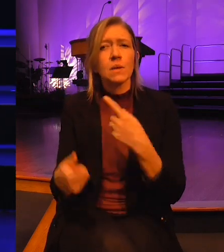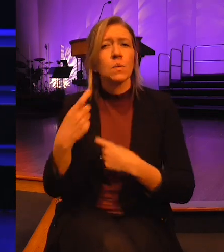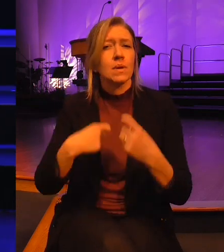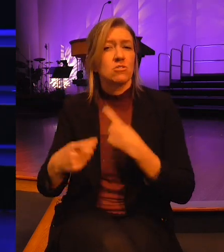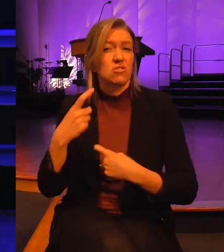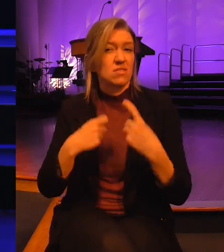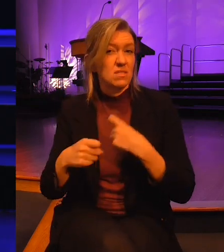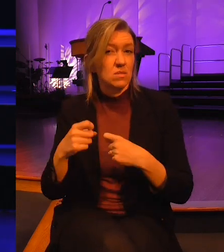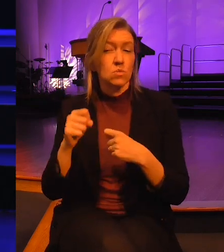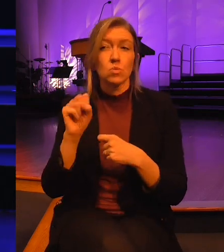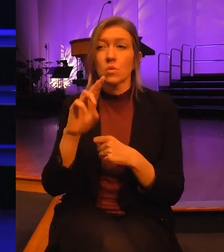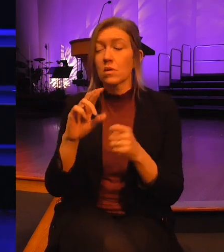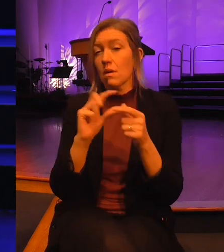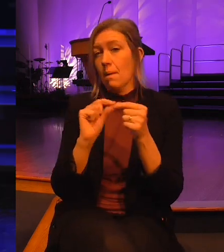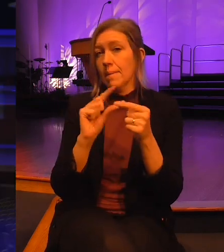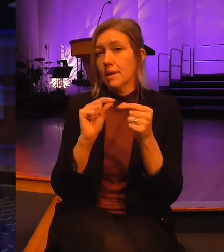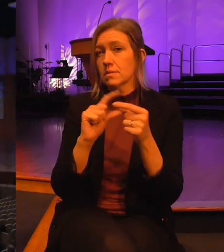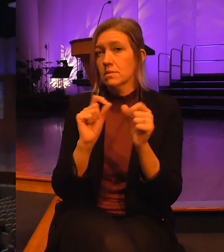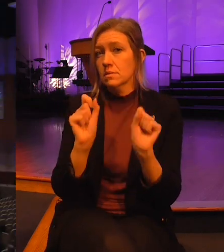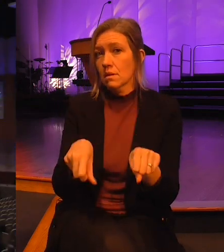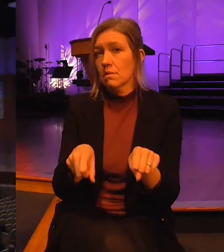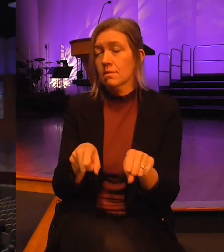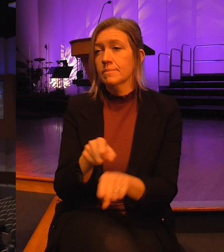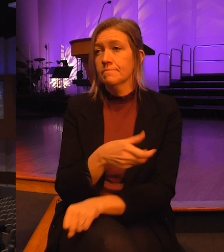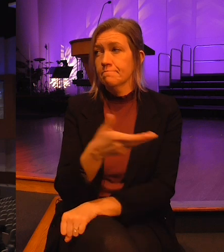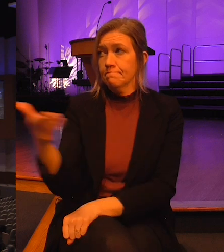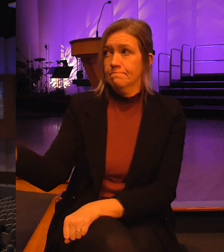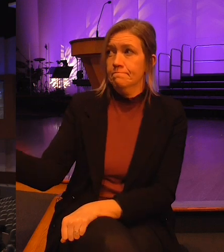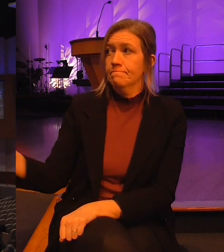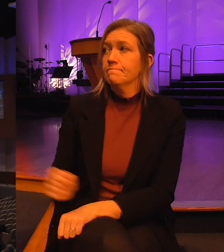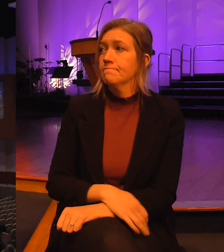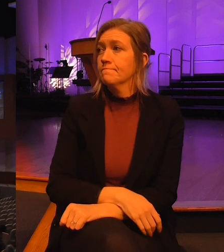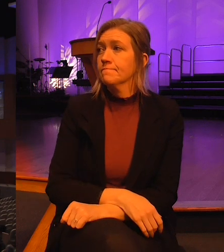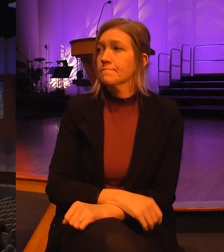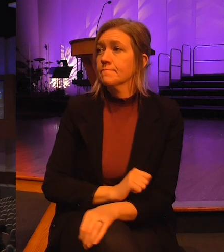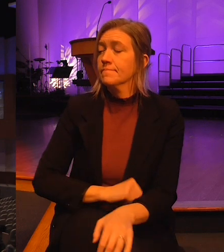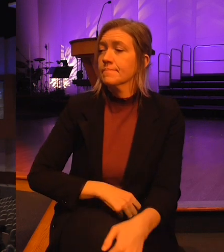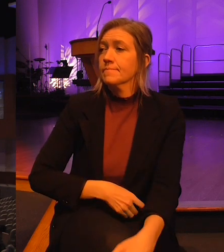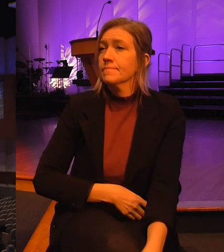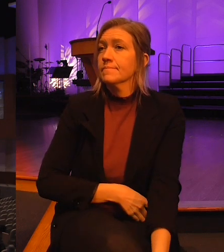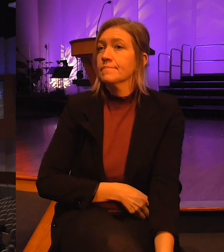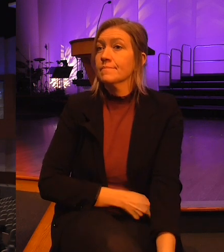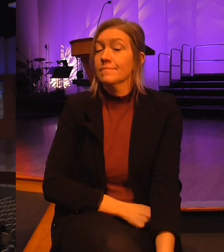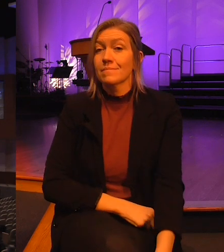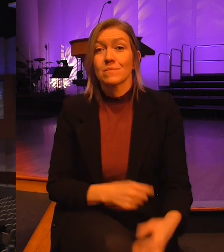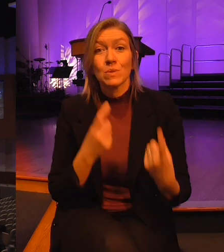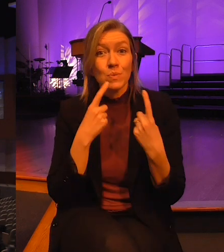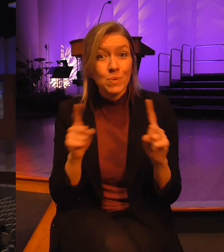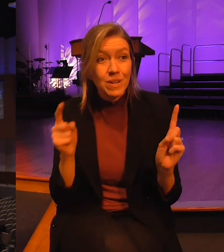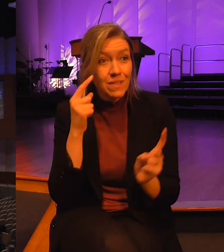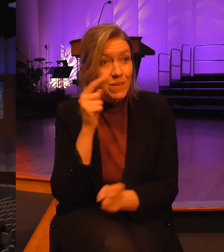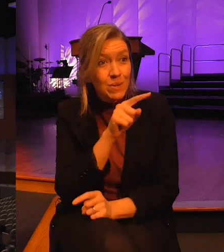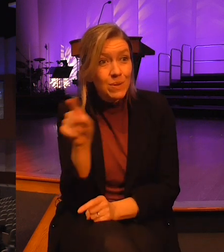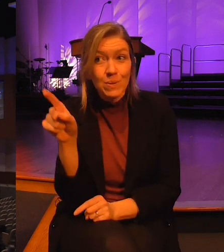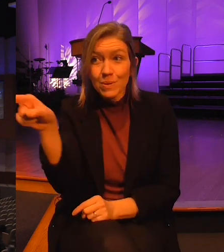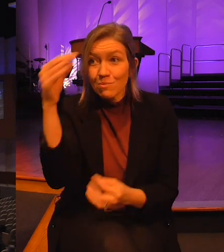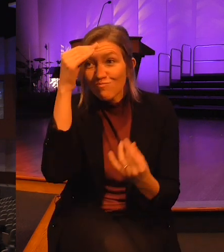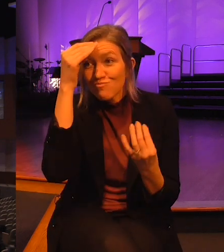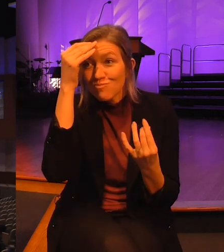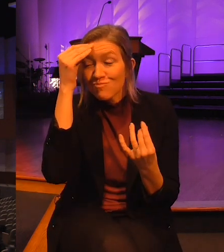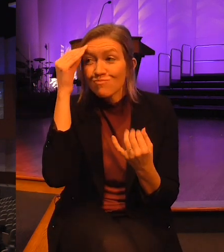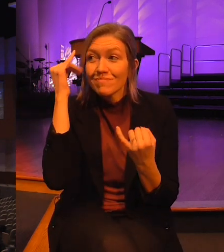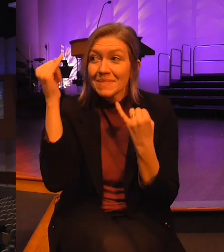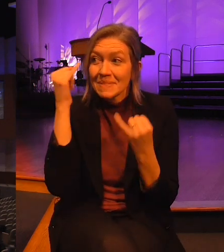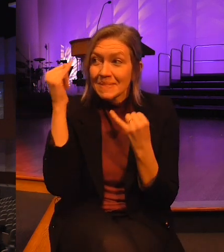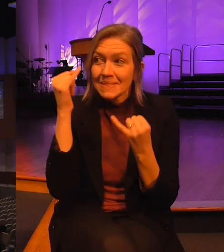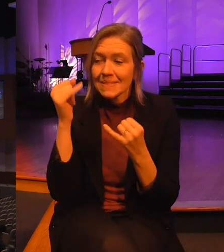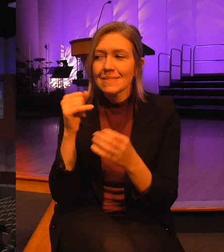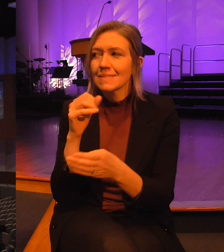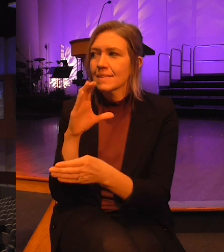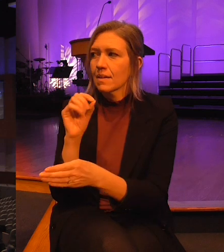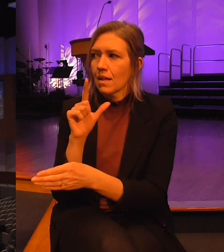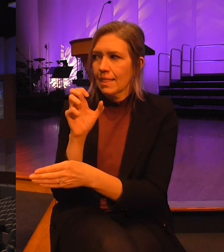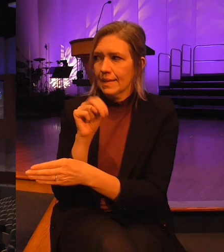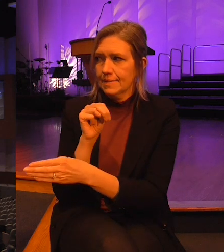comentario. ¿Funcionó para ti? ¿Se te ocurrieron algunas cosas? Sí, Colleen, en la meditación